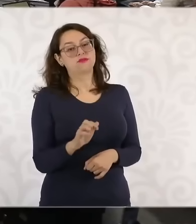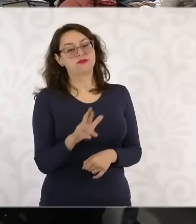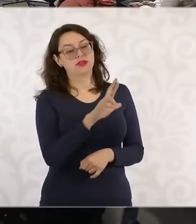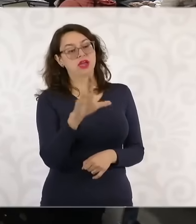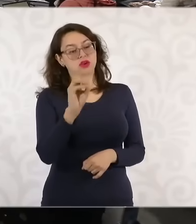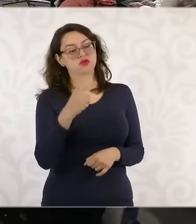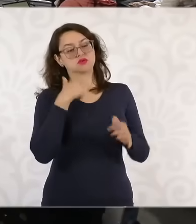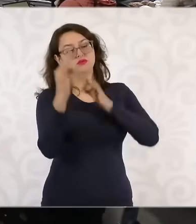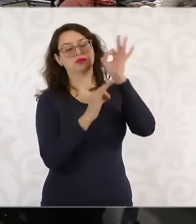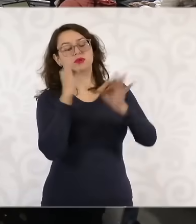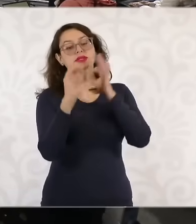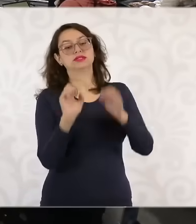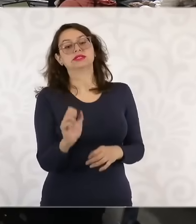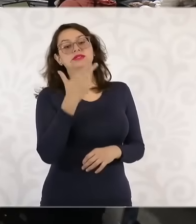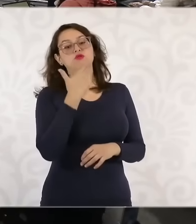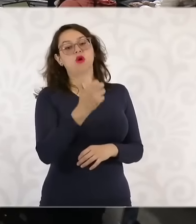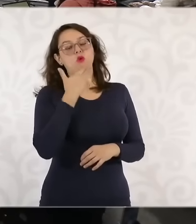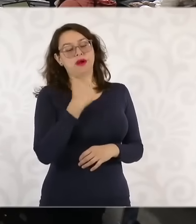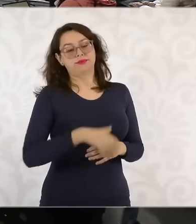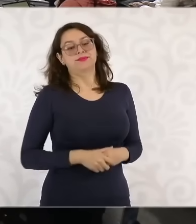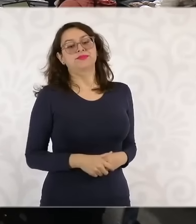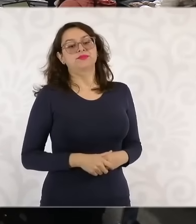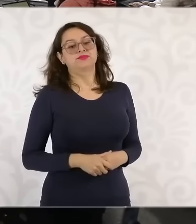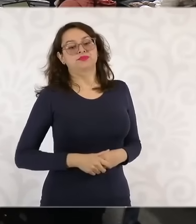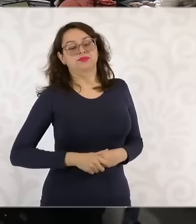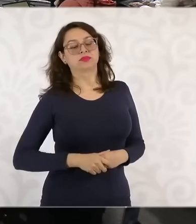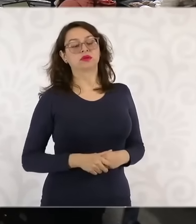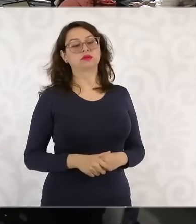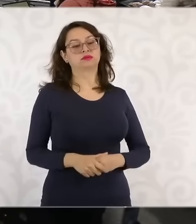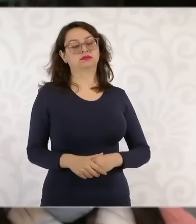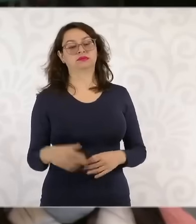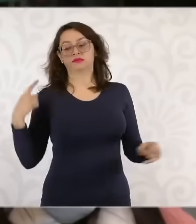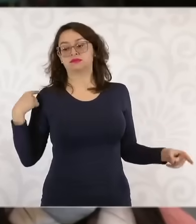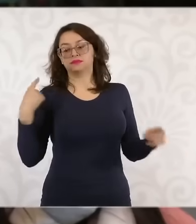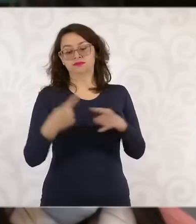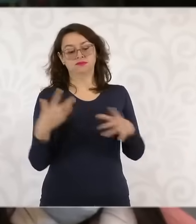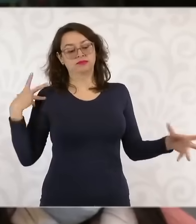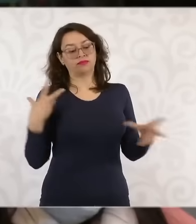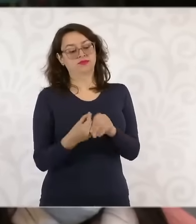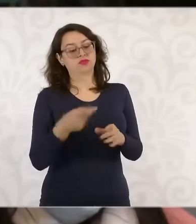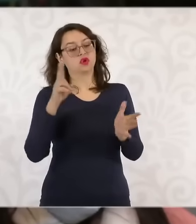Chihuahua. Secretaria, preguntarle primero cuál es el análisis al cierre del 2025 del programa